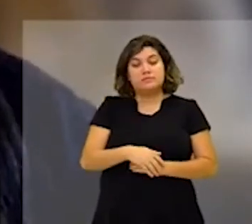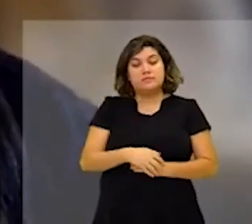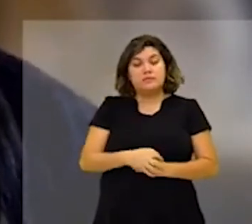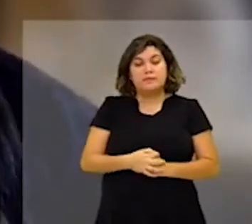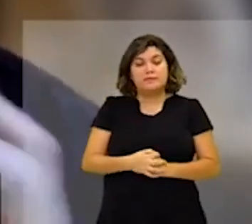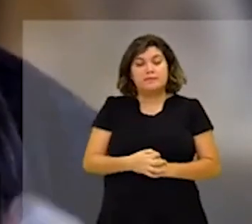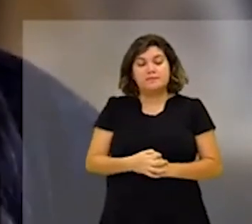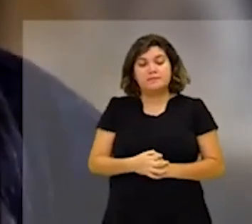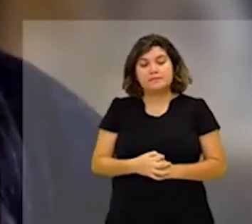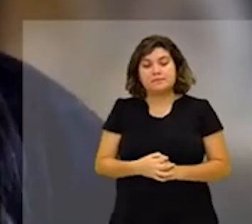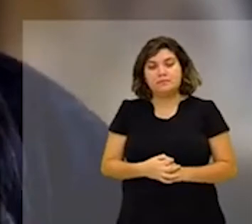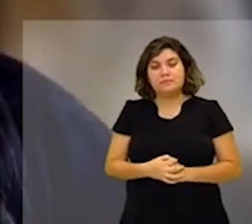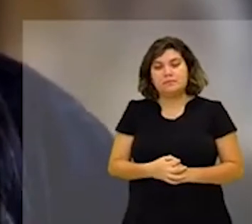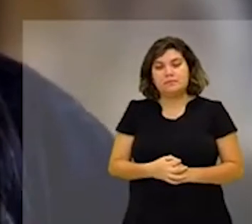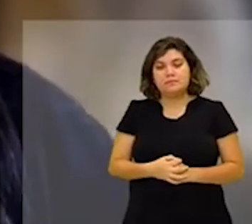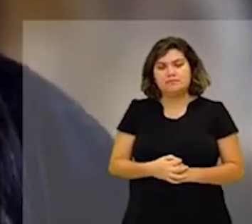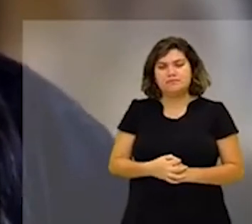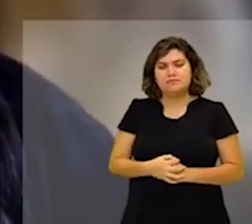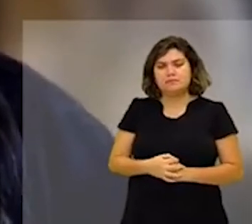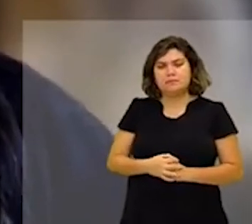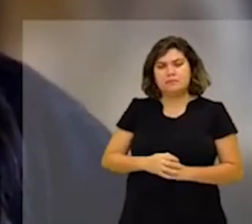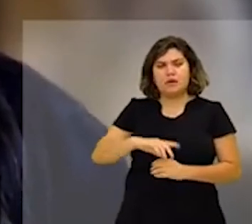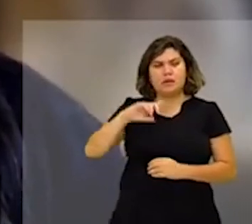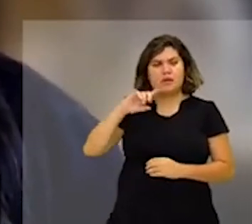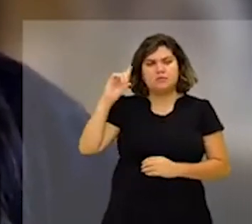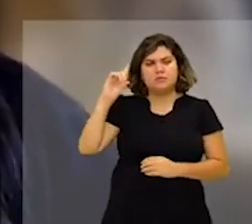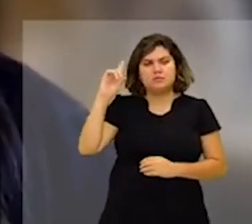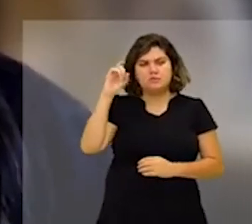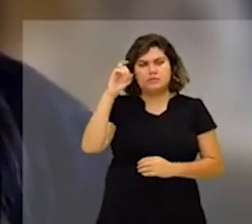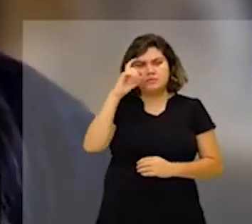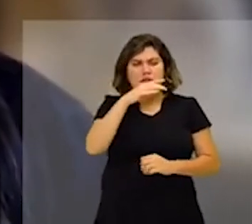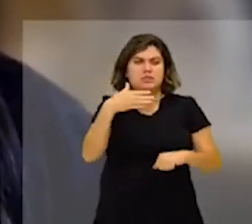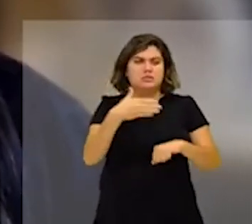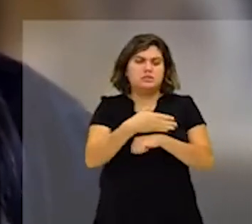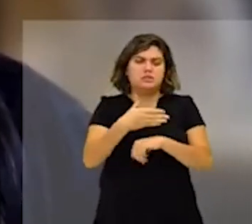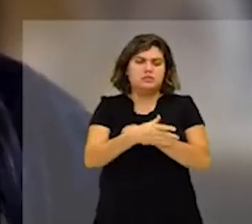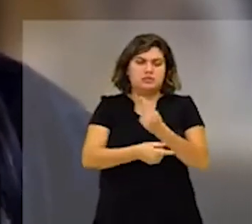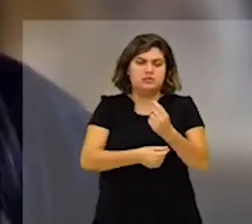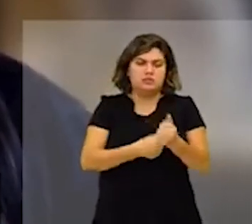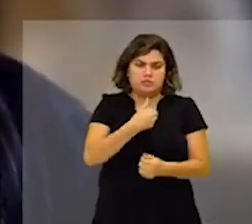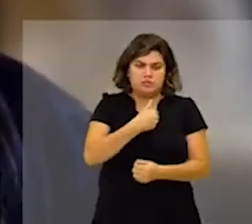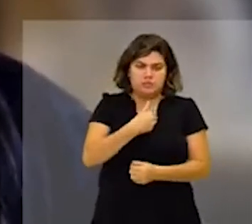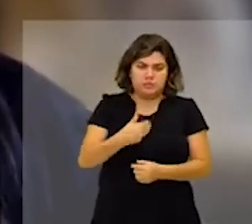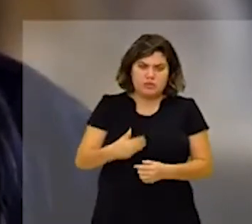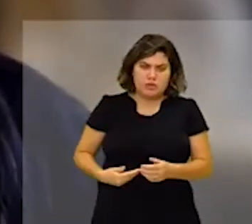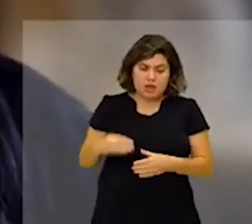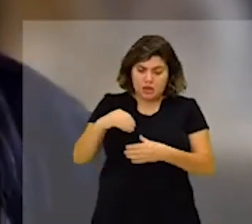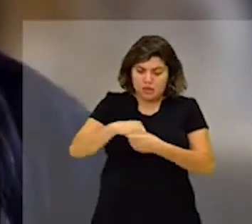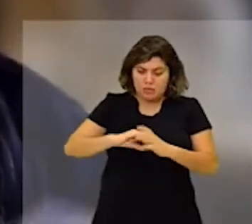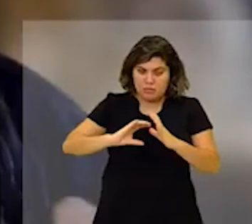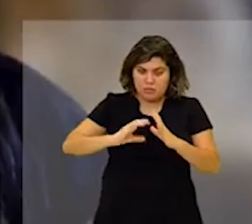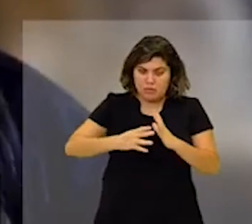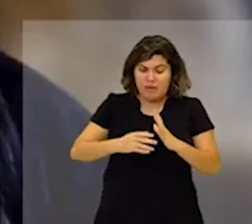é a dificuldade do acesso ao dinheiro público dentro do partido é ainda um grande grande desafio